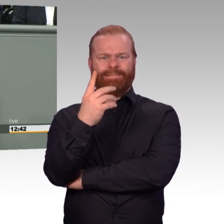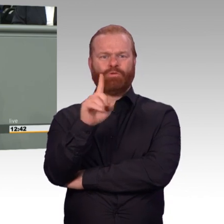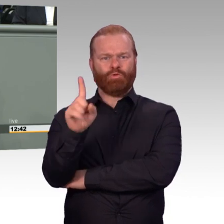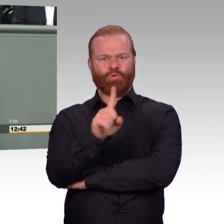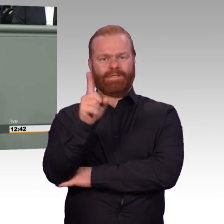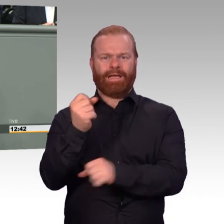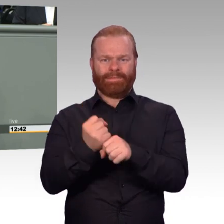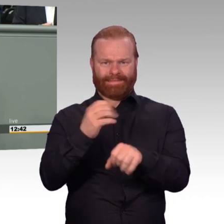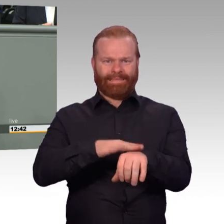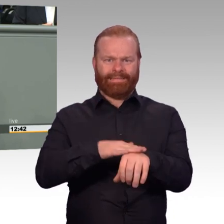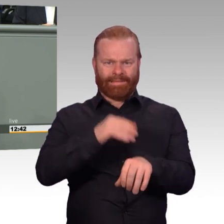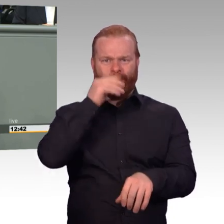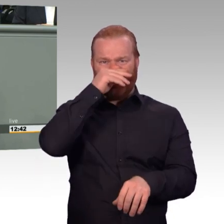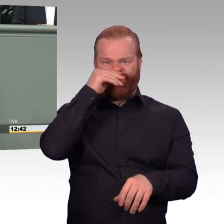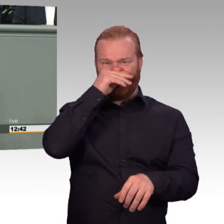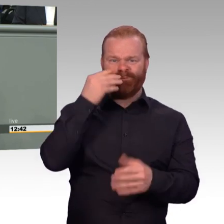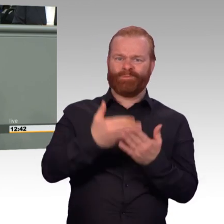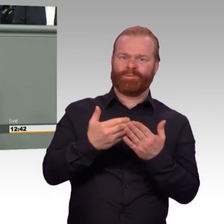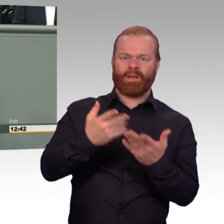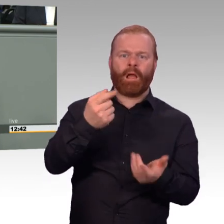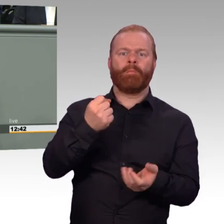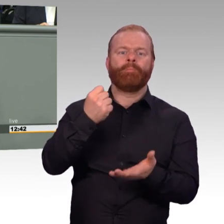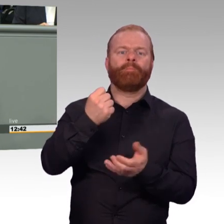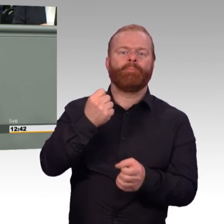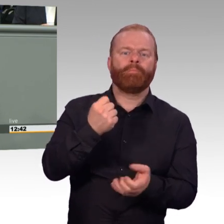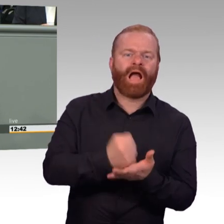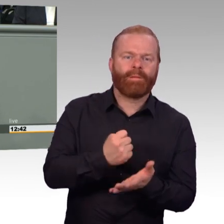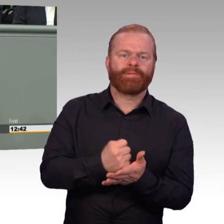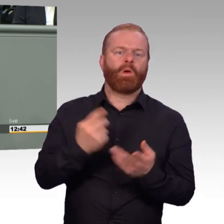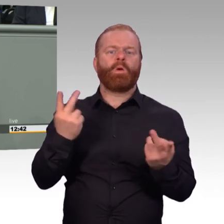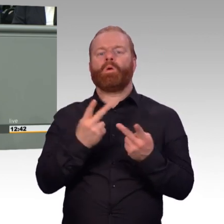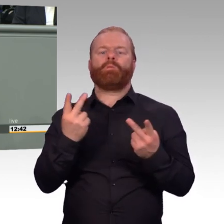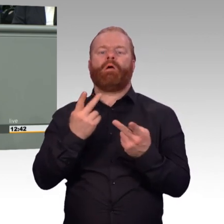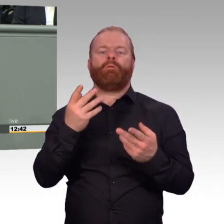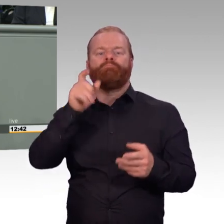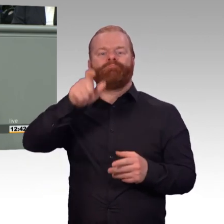verlässlich im Normalbetrieb garantieren, dass die Vereinbarkeit von Beruf und Familie